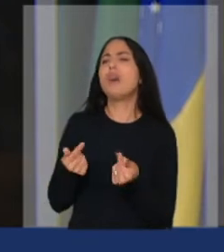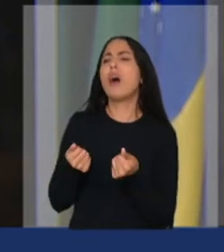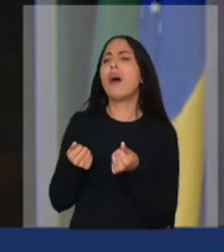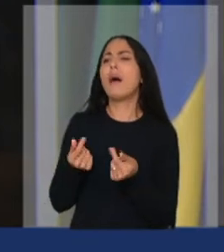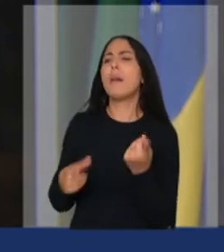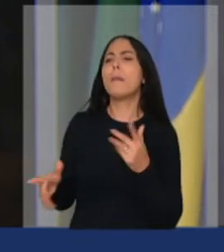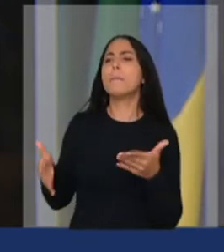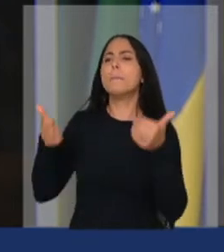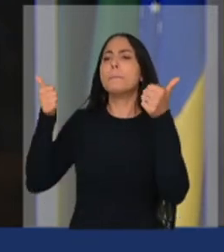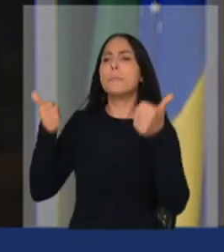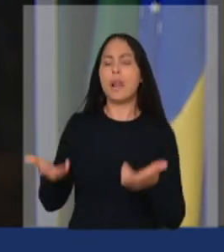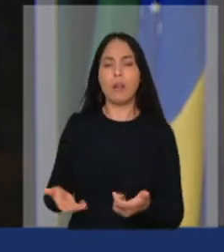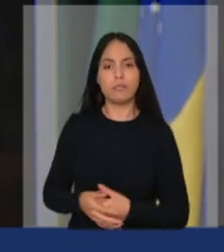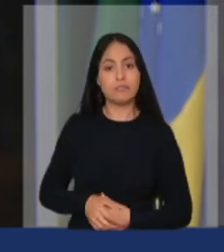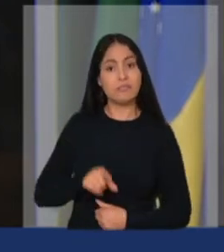CONTRÁRIOS? NÃO ENTENDO ESTA LÓ GICA, DESDE CRIANÇA, EU